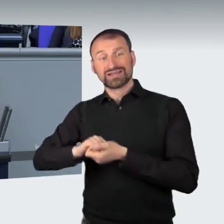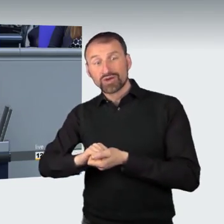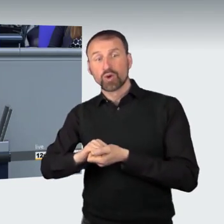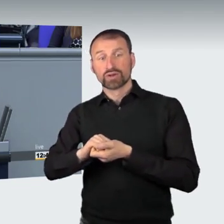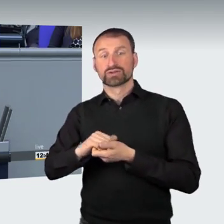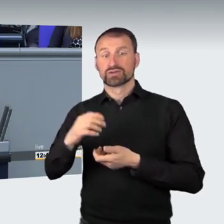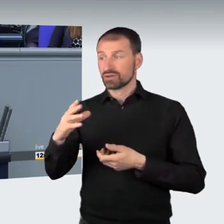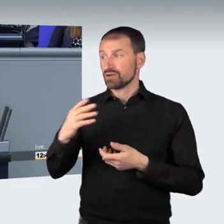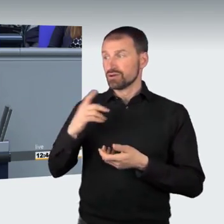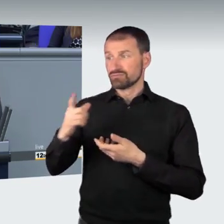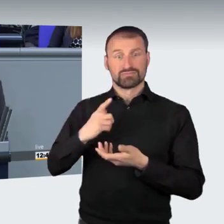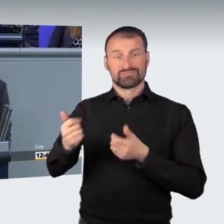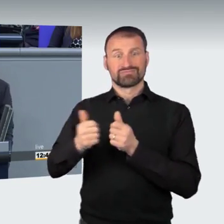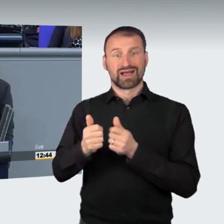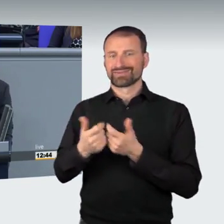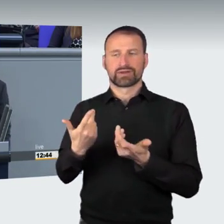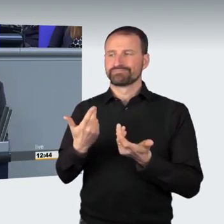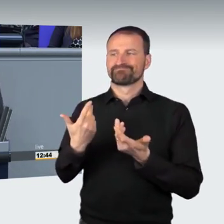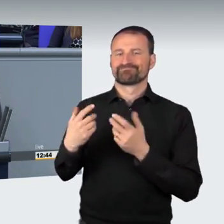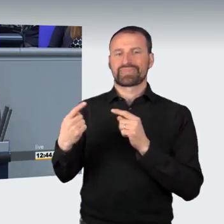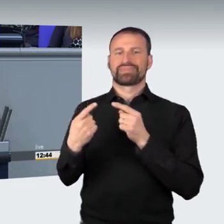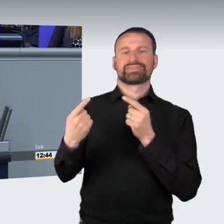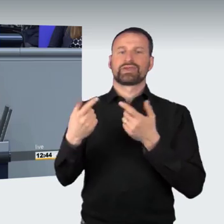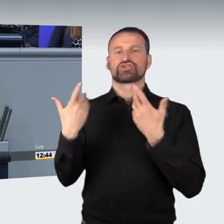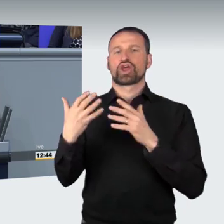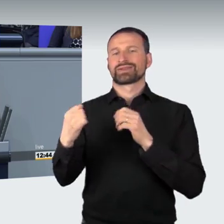Ein Punkt, der in den Anträgen und Gesetzentwürfen Ihrerseits